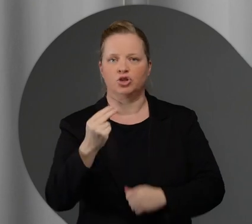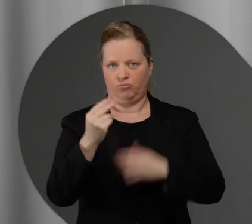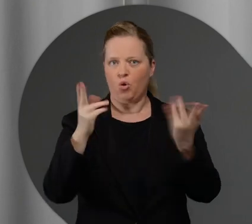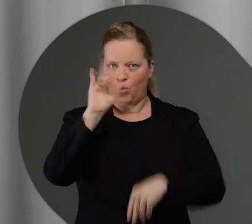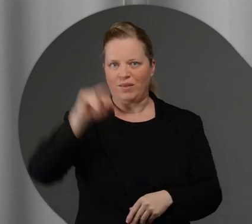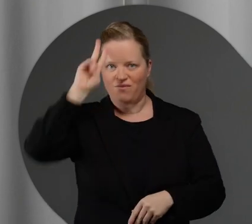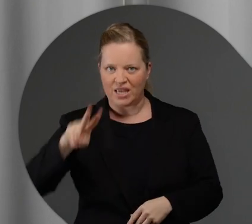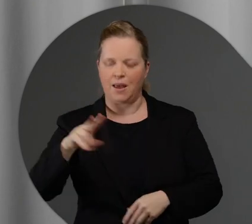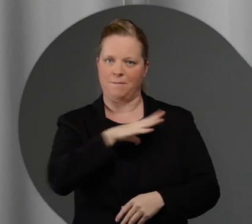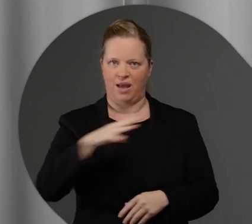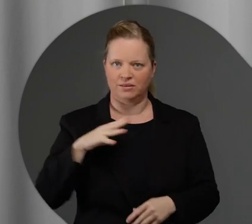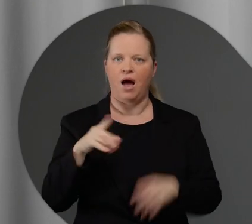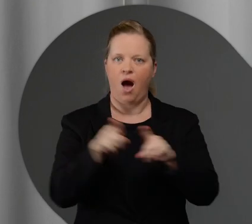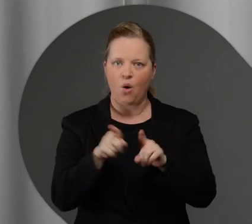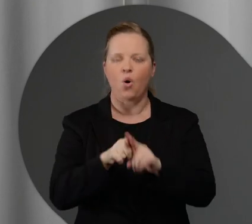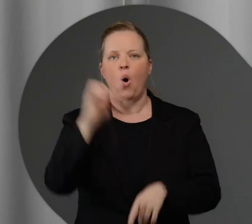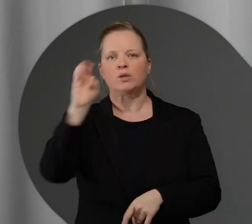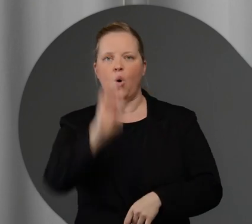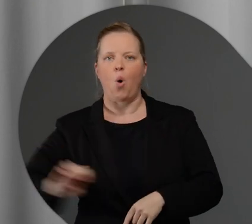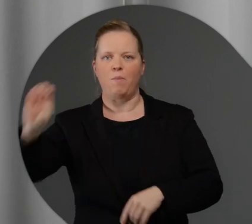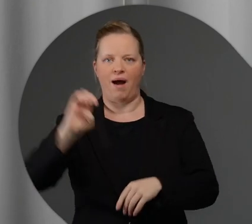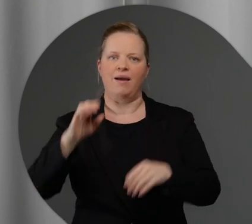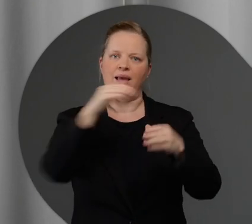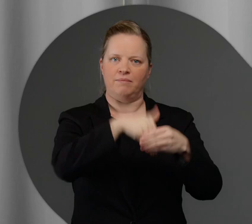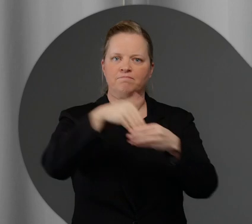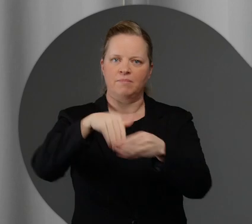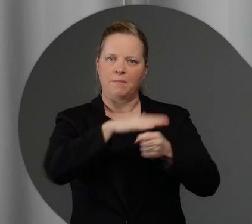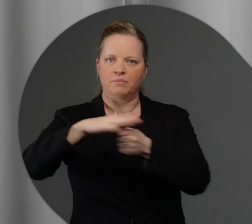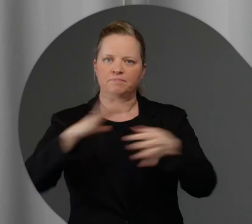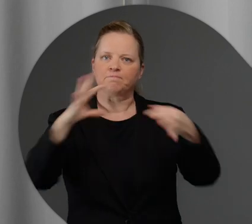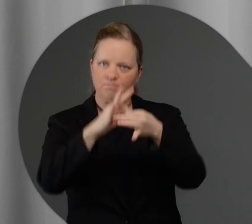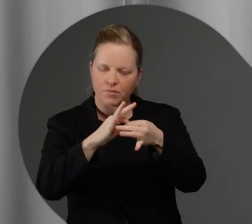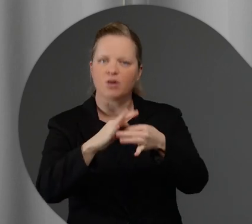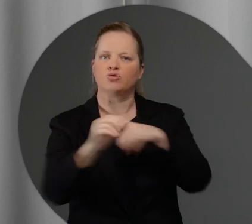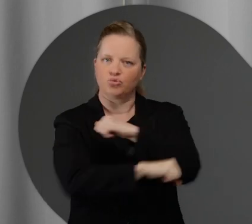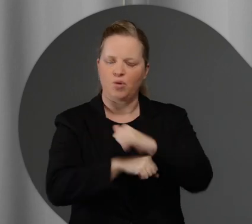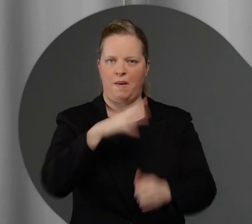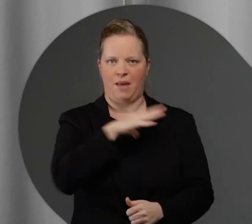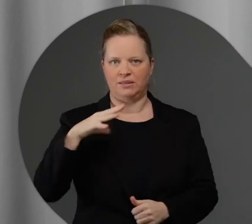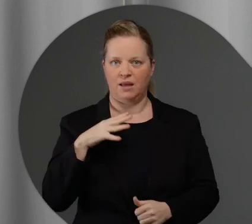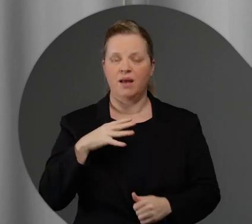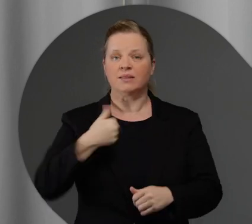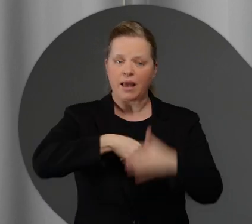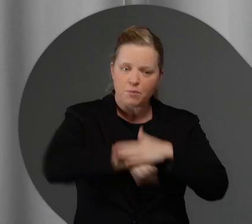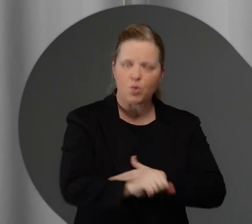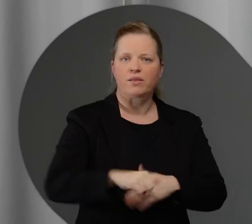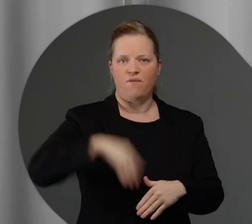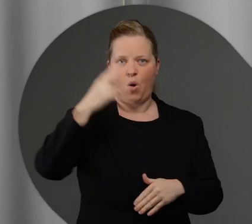den Master. Und bin von Geburt an Vollblind. Seit dem 19. Lebensjahr zunehmend schwerhörig, weil meine